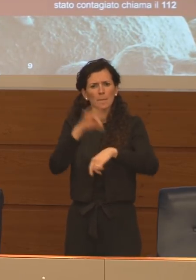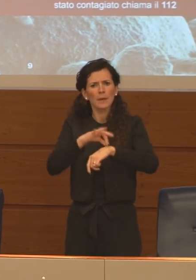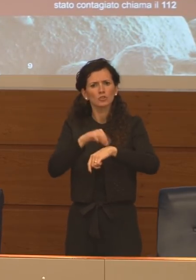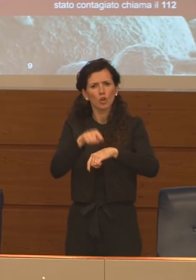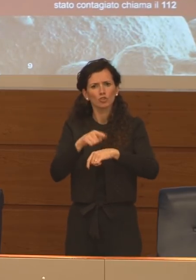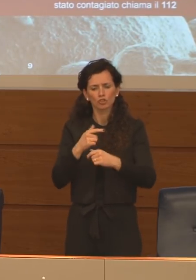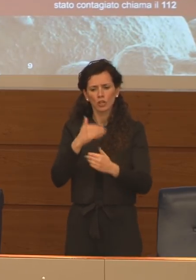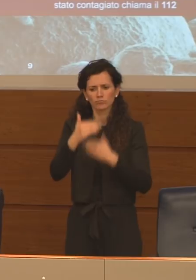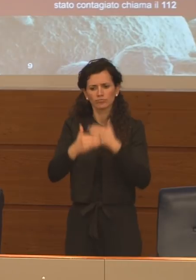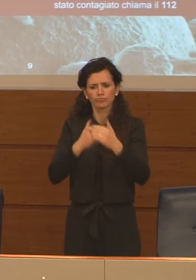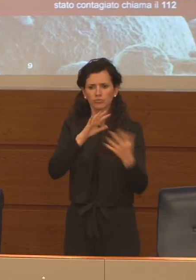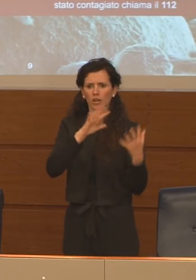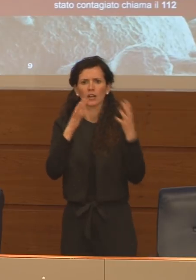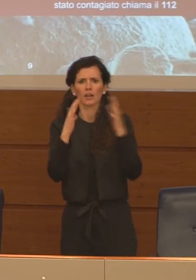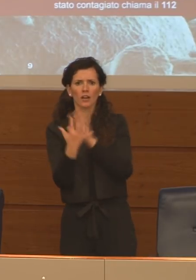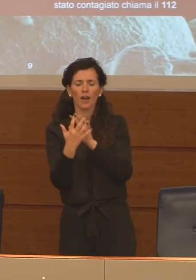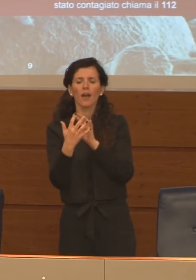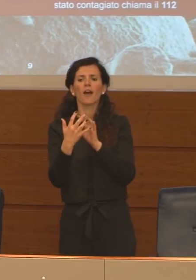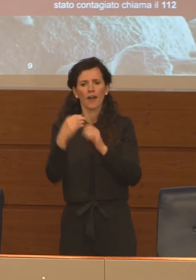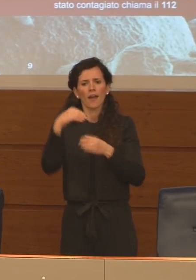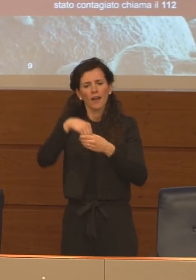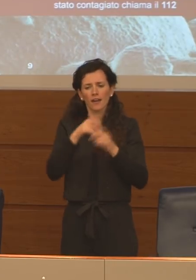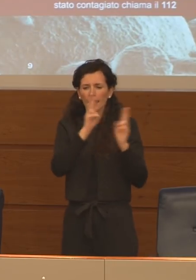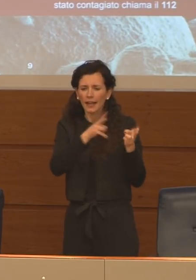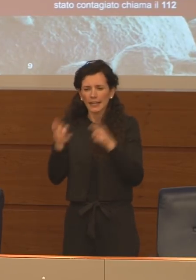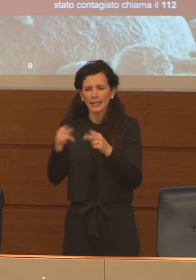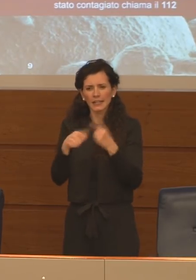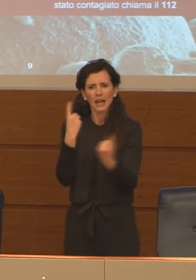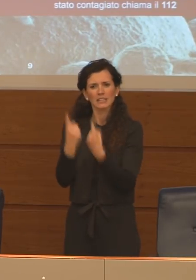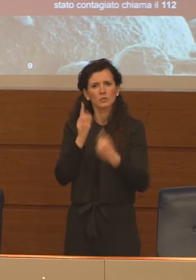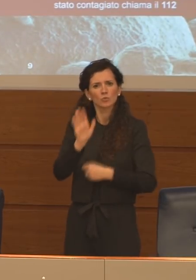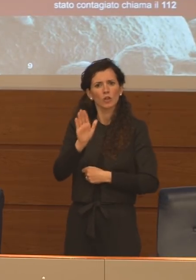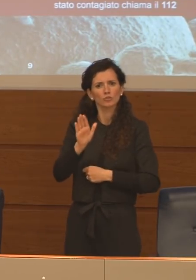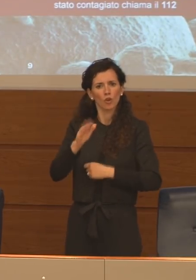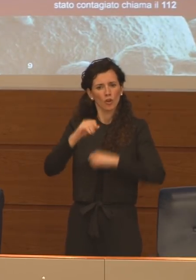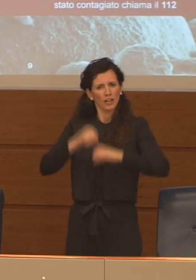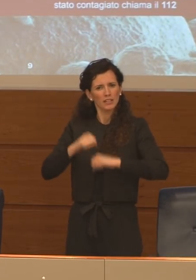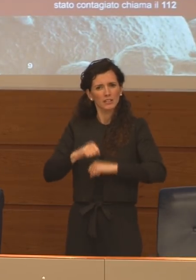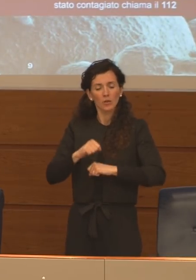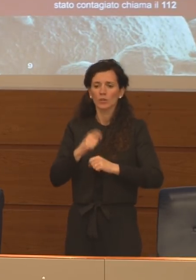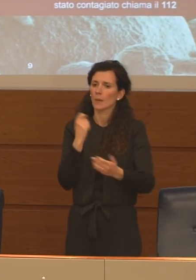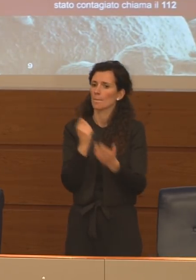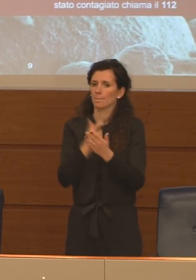cliniche è preziosissima per tutti i sanitari del